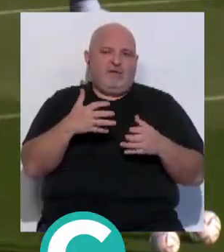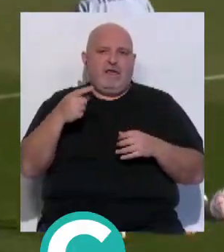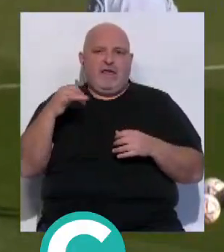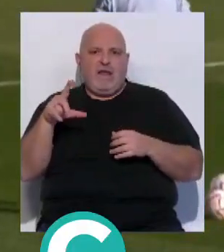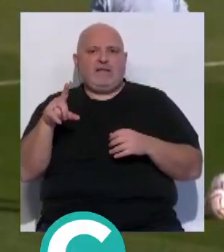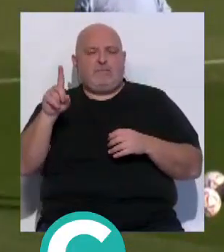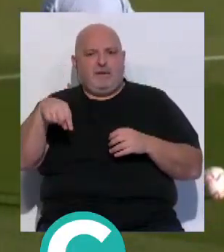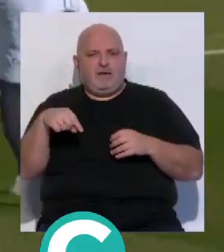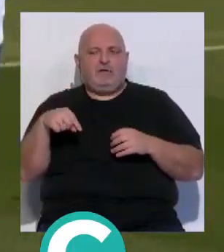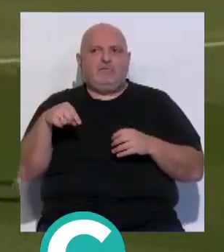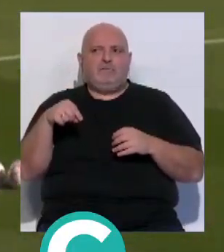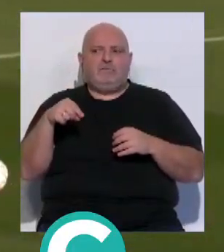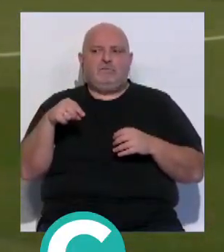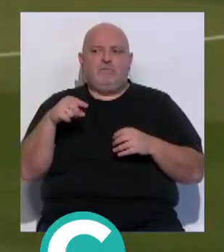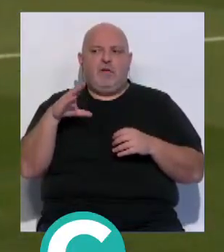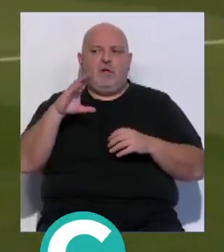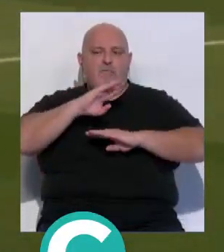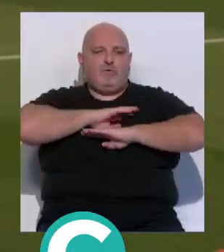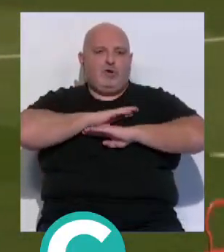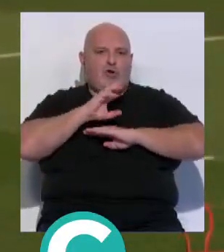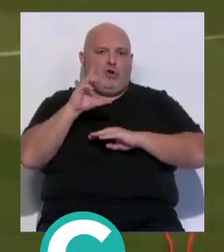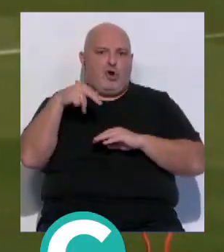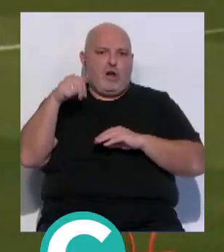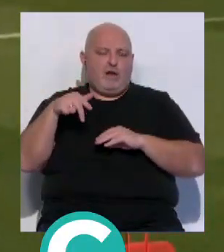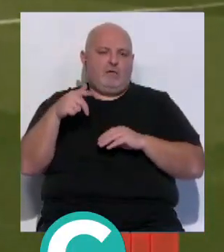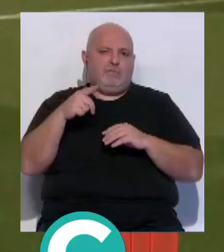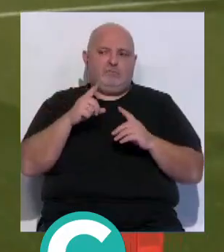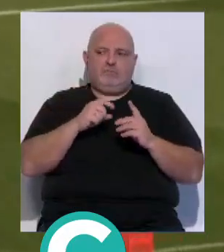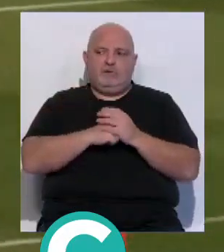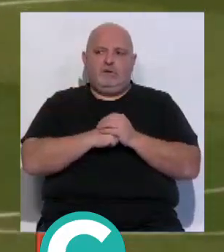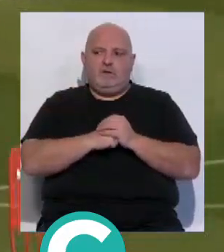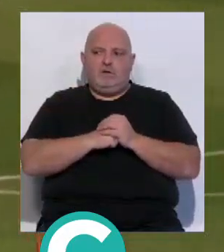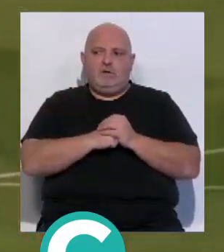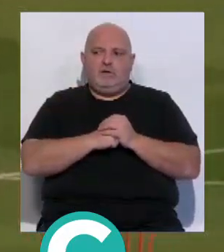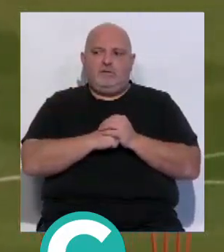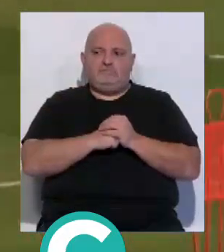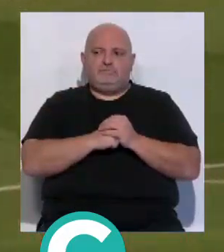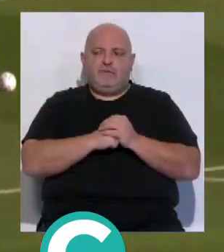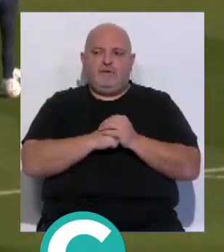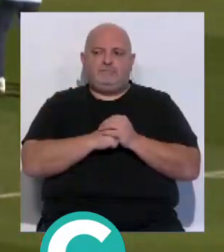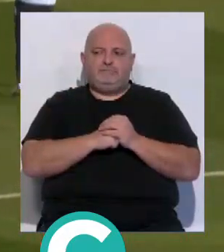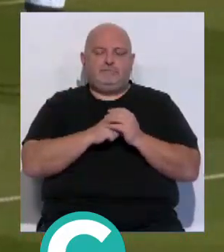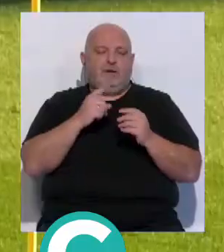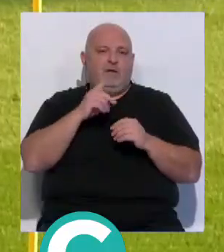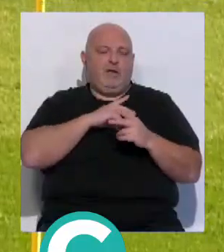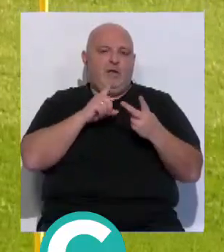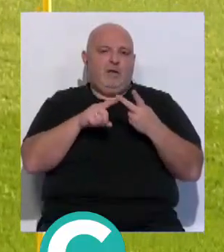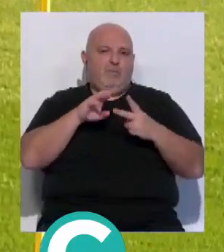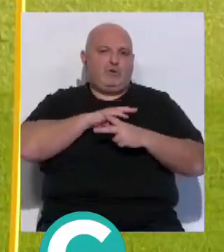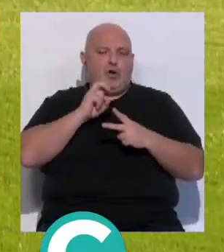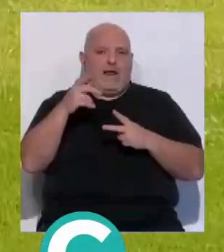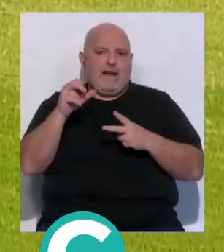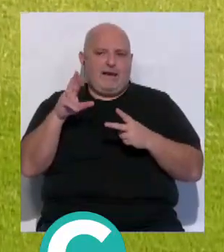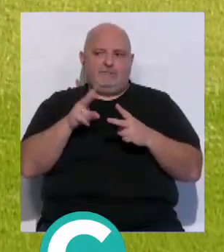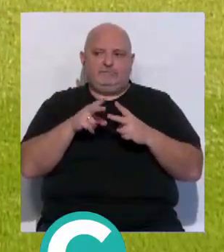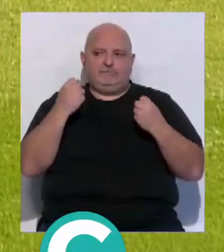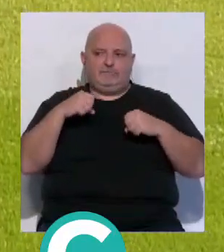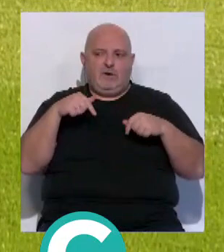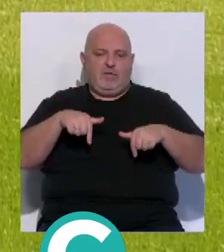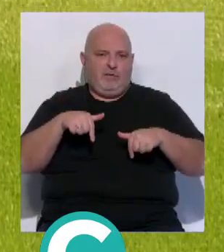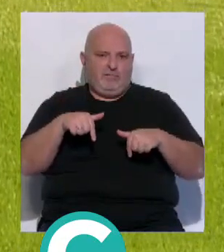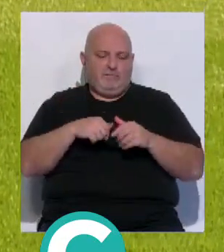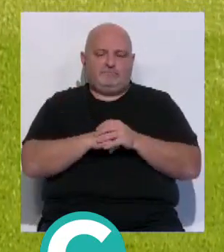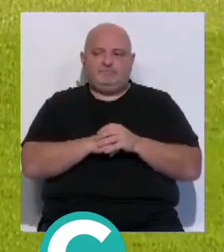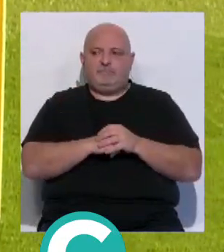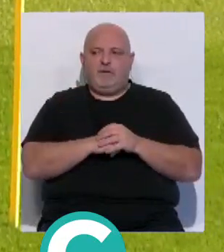Gil también vemos a Conan y a Víctor aznar dos porteros que están entrenando ahora y el resto